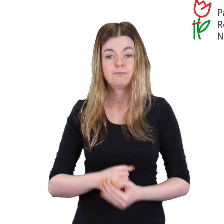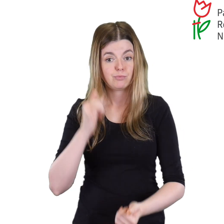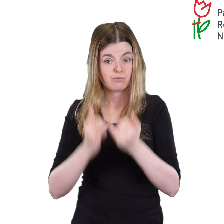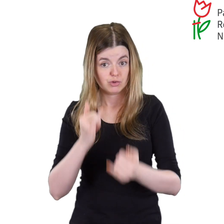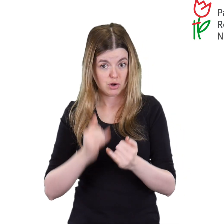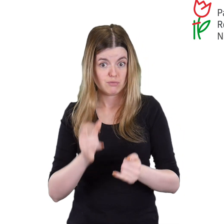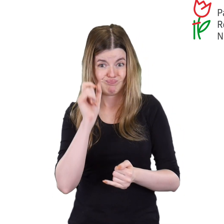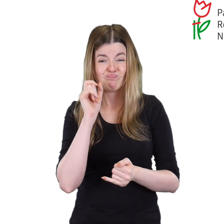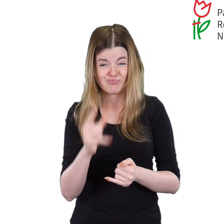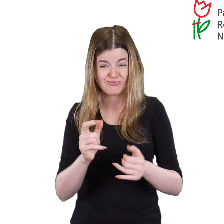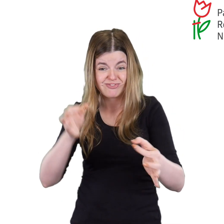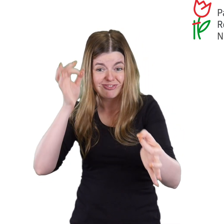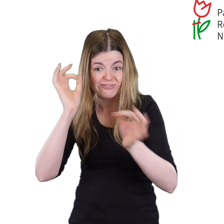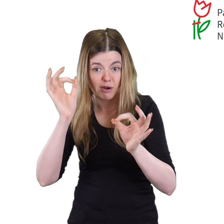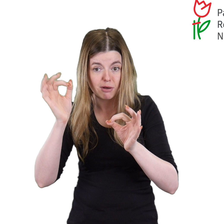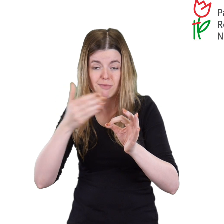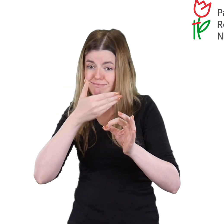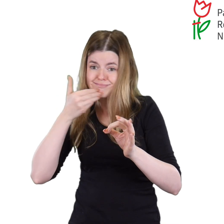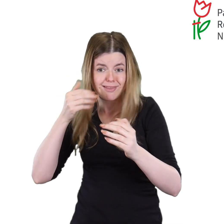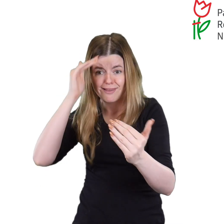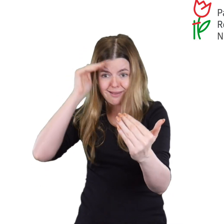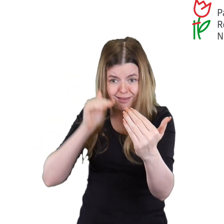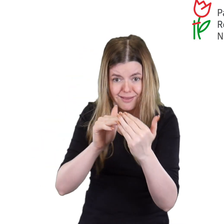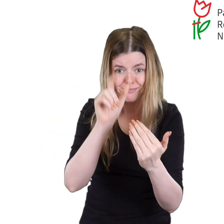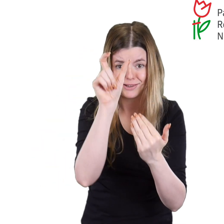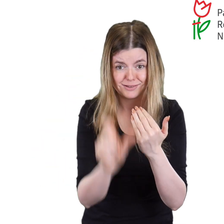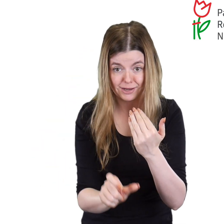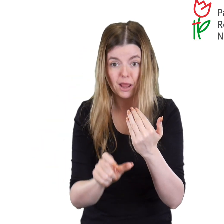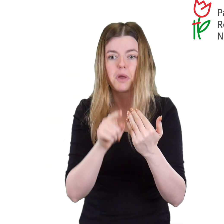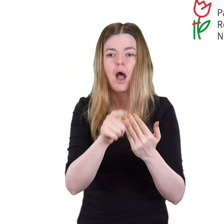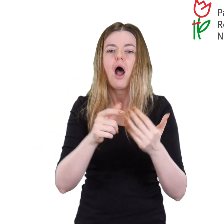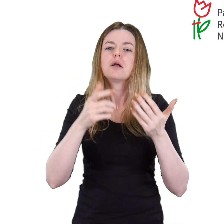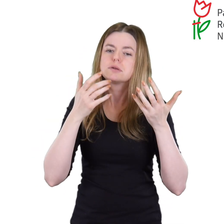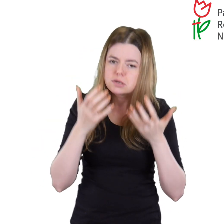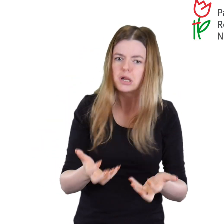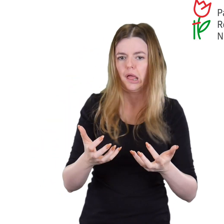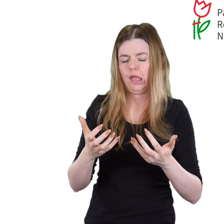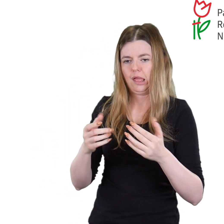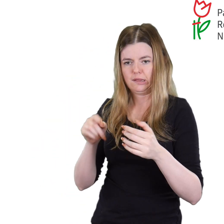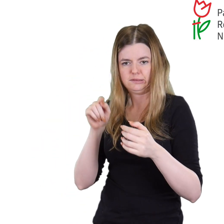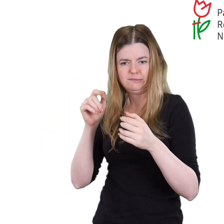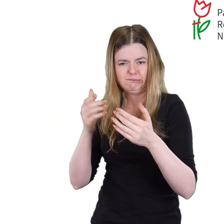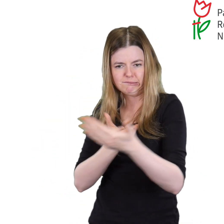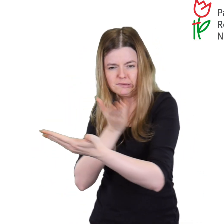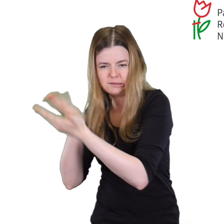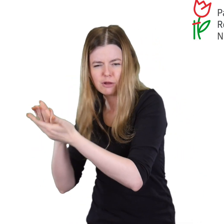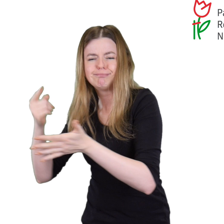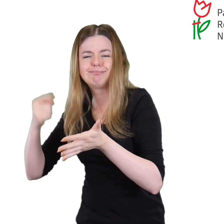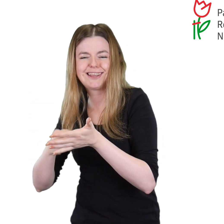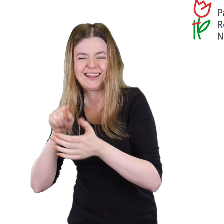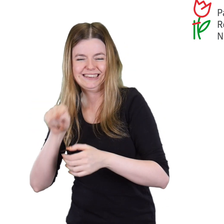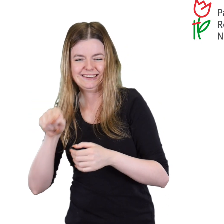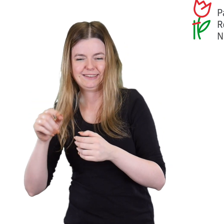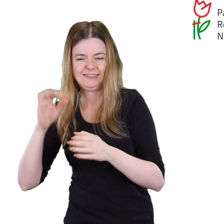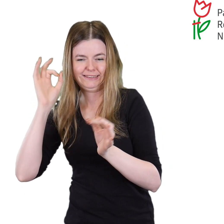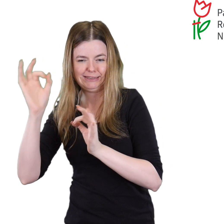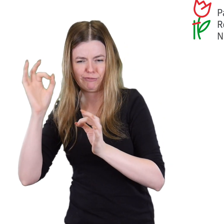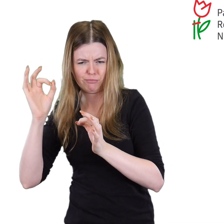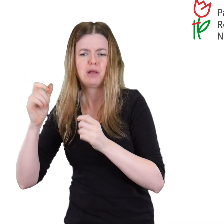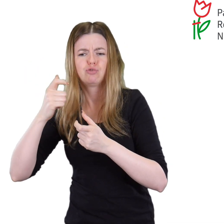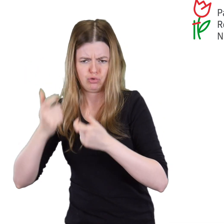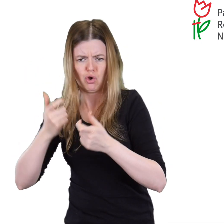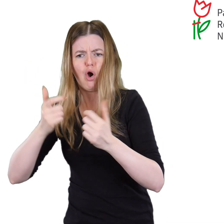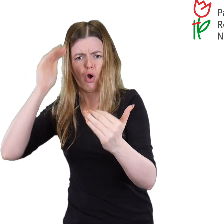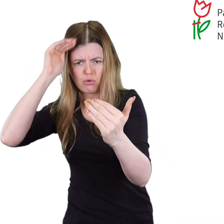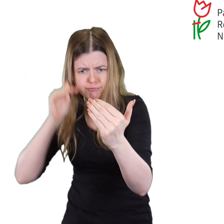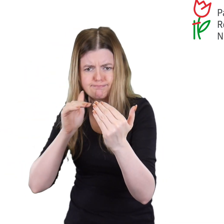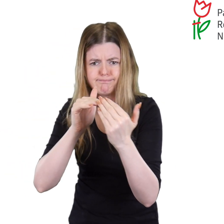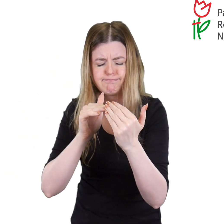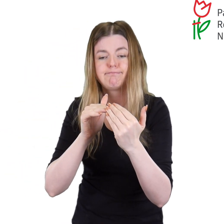Jeśli chcesz przesłać wniosek o udostępnienie informacji, która dla Ciebie jest niedostępna